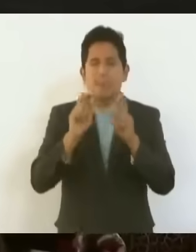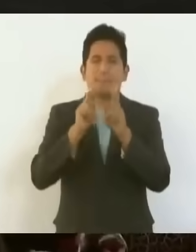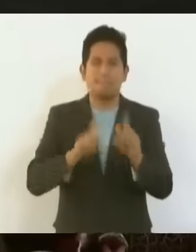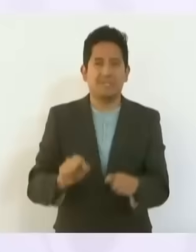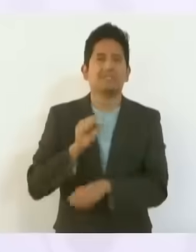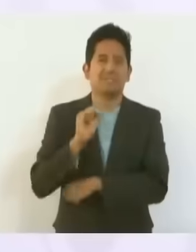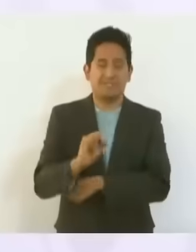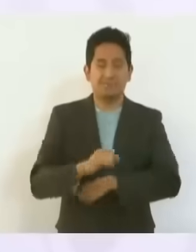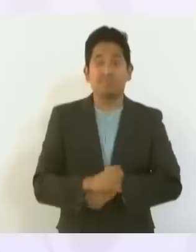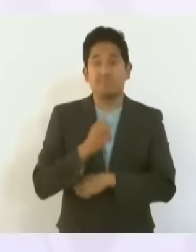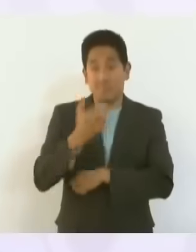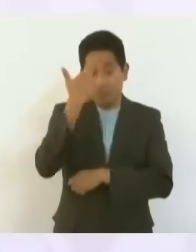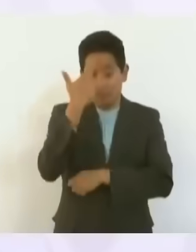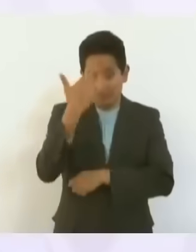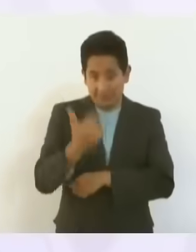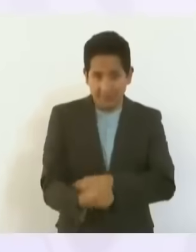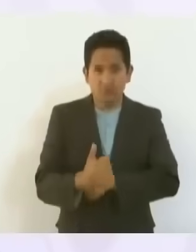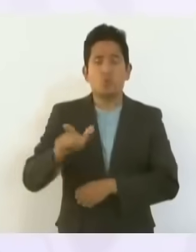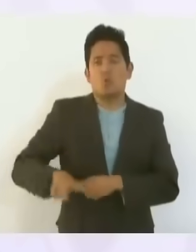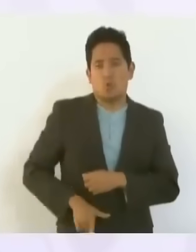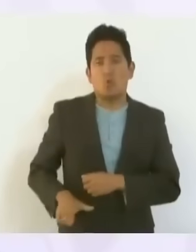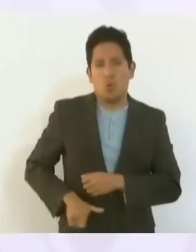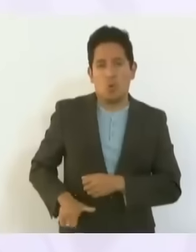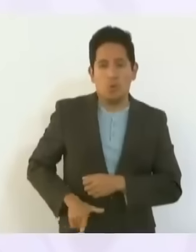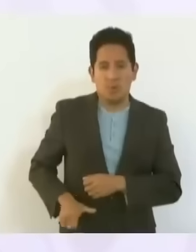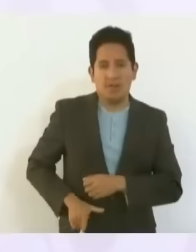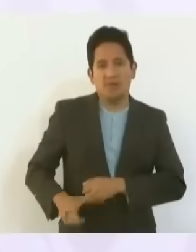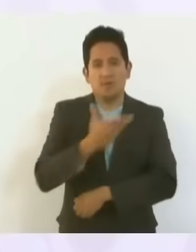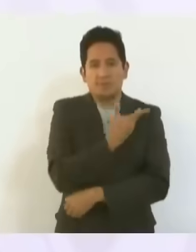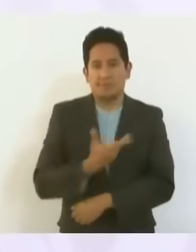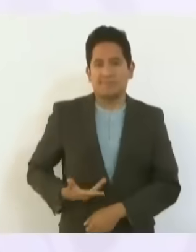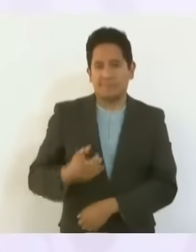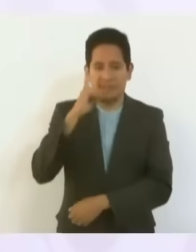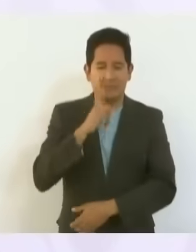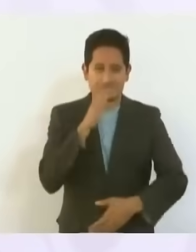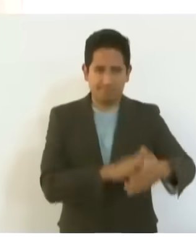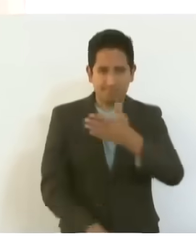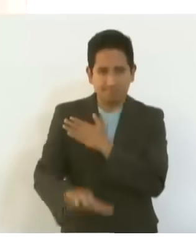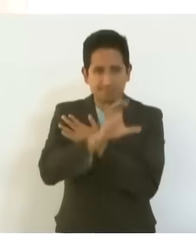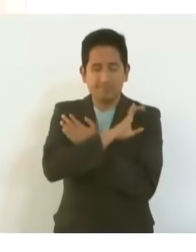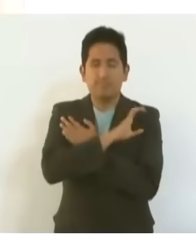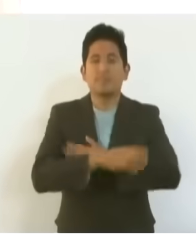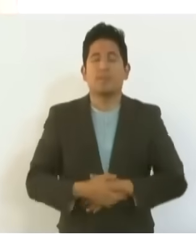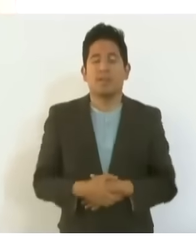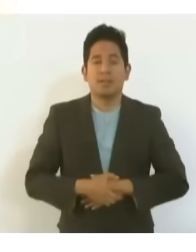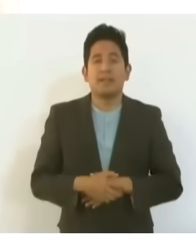Por eso el gobierno de la presidenta Claudia Sheim lo lleva a cabo a través